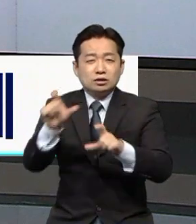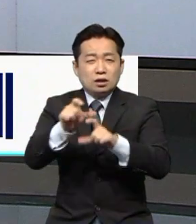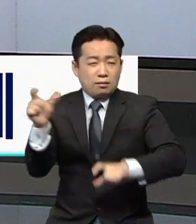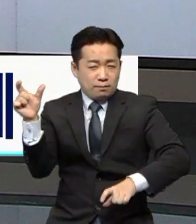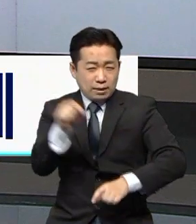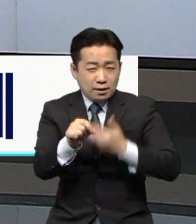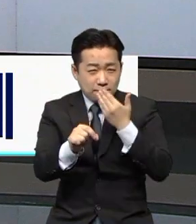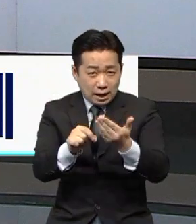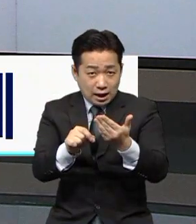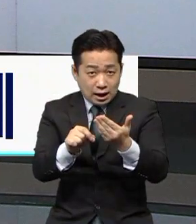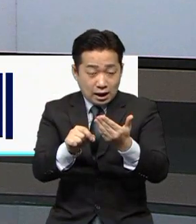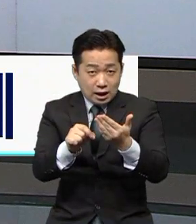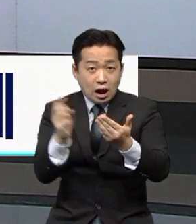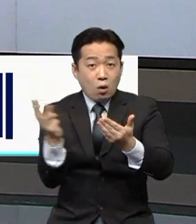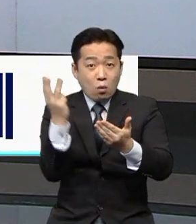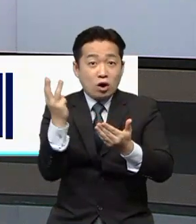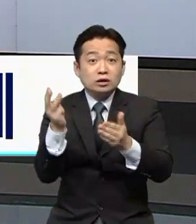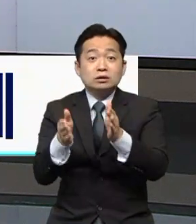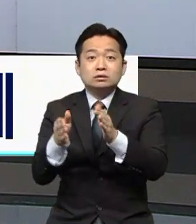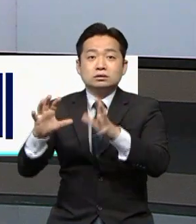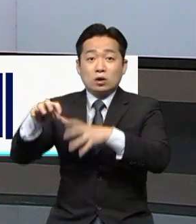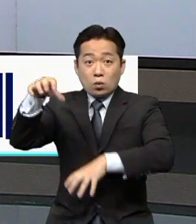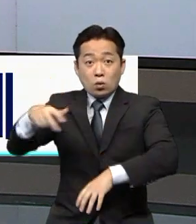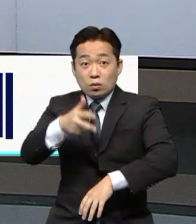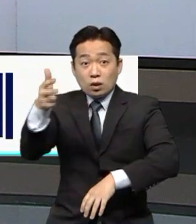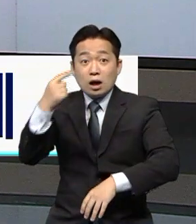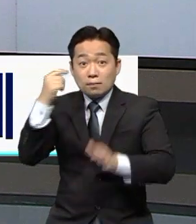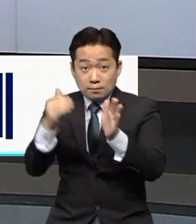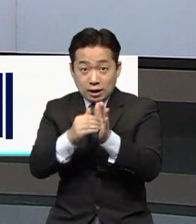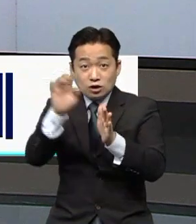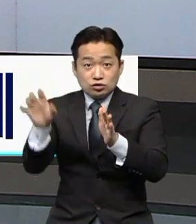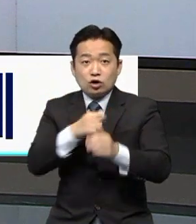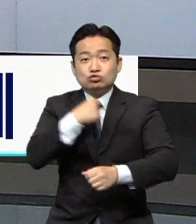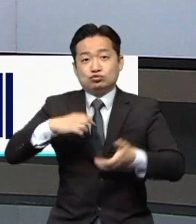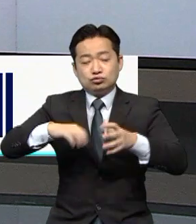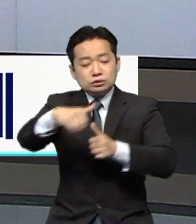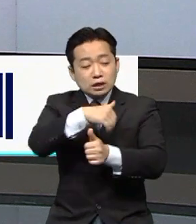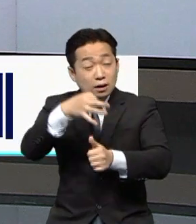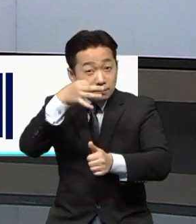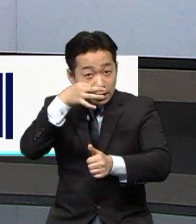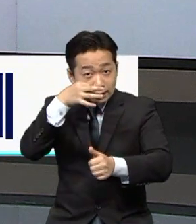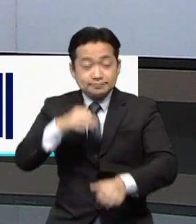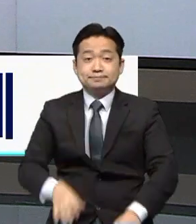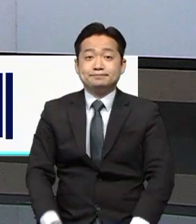보입니다. 워싱턴 김윤수 기자 리포트 보시고 이어서 유럽과 중국 상황도 살펴보겠습니다.